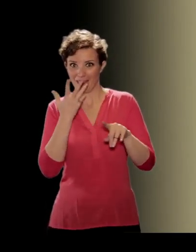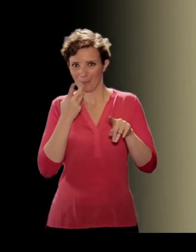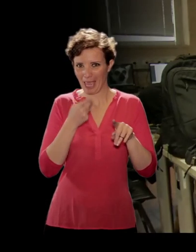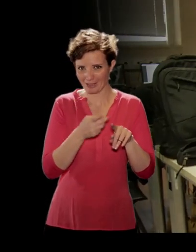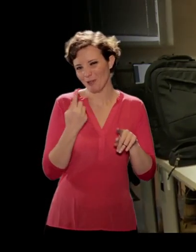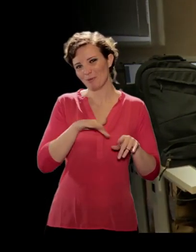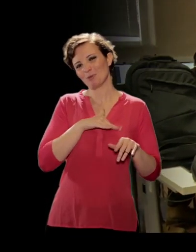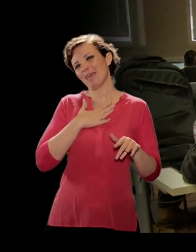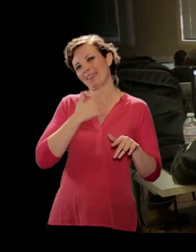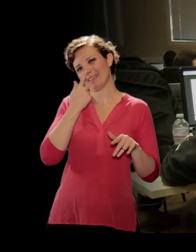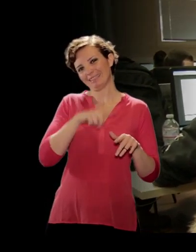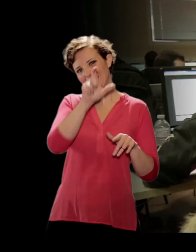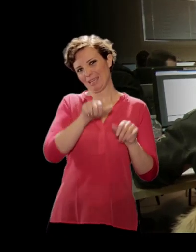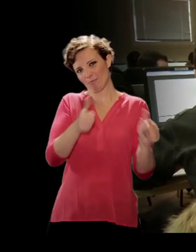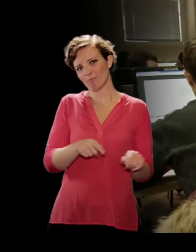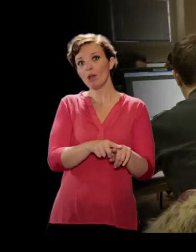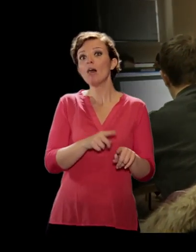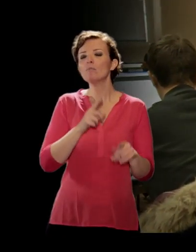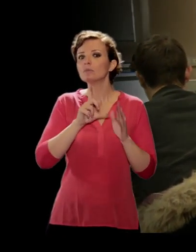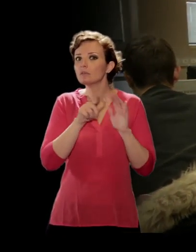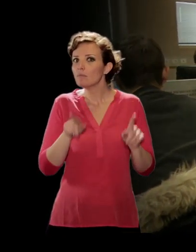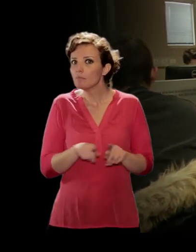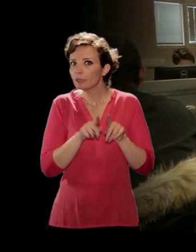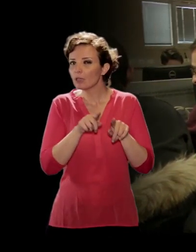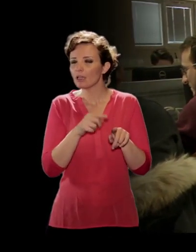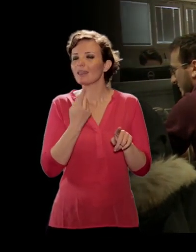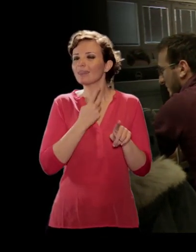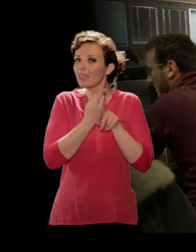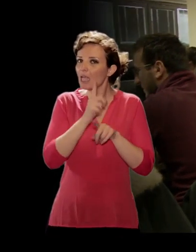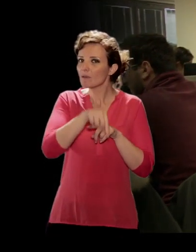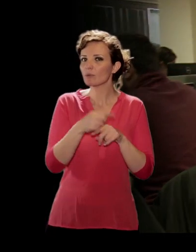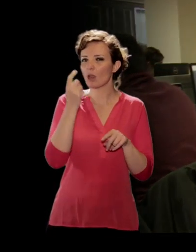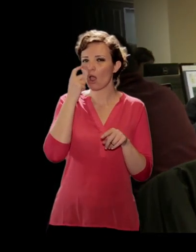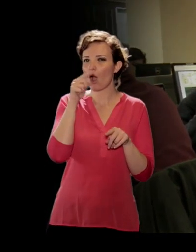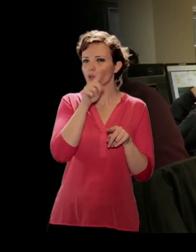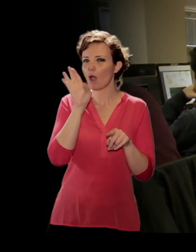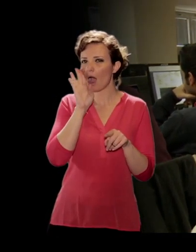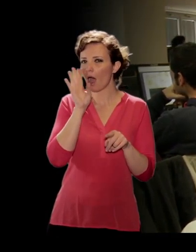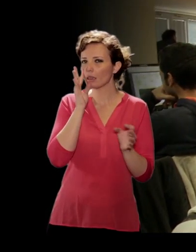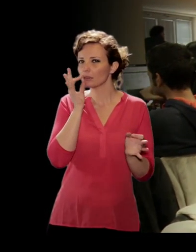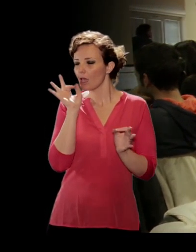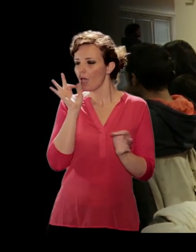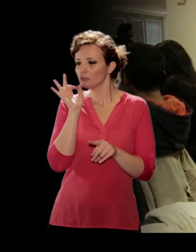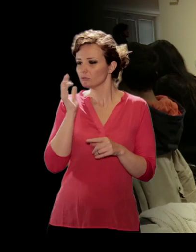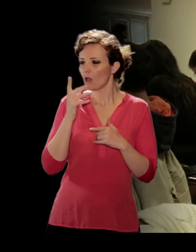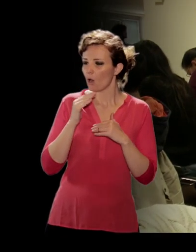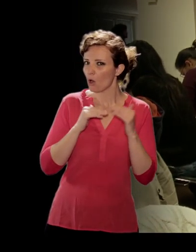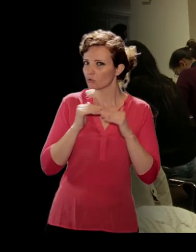ma è anche uno studente che guarda con un occhio attento alla costruzione. Alla costruzione reale.